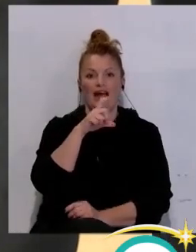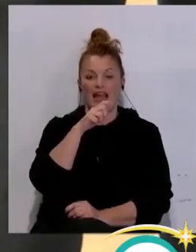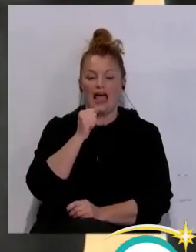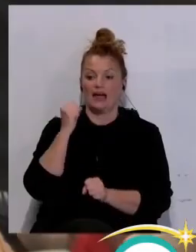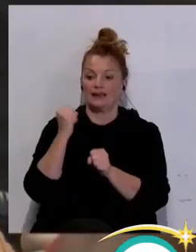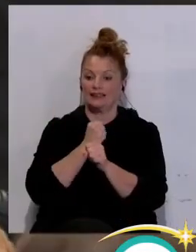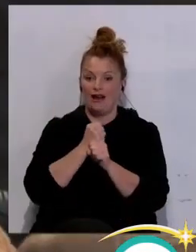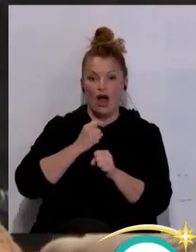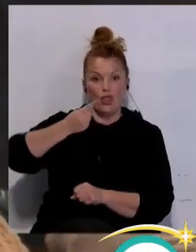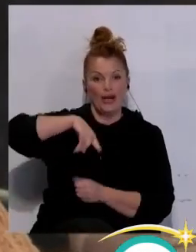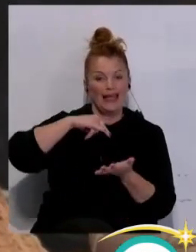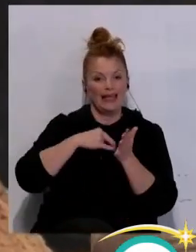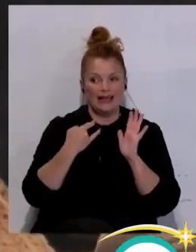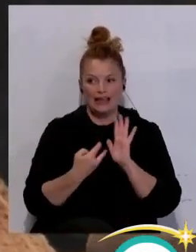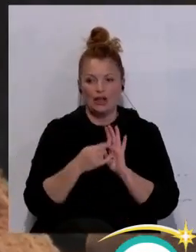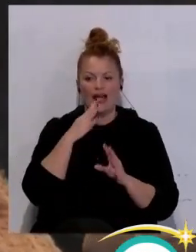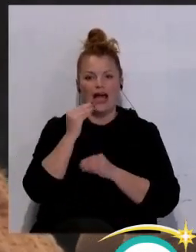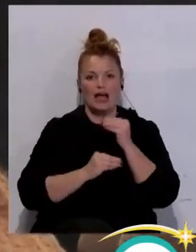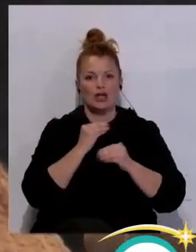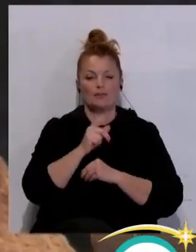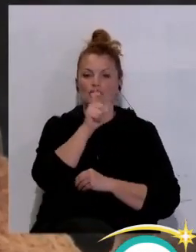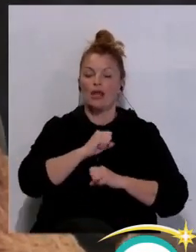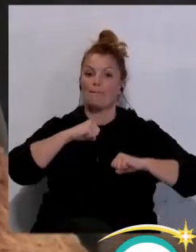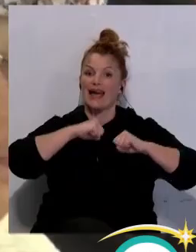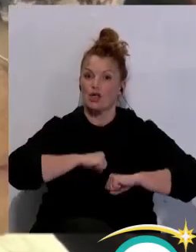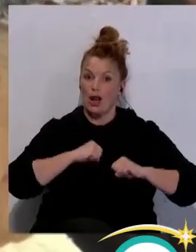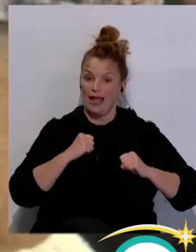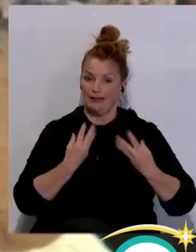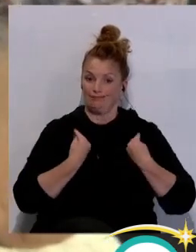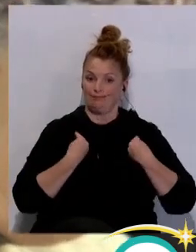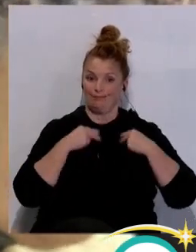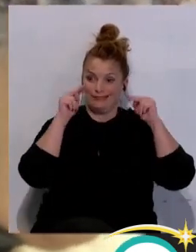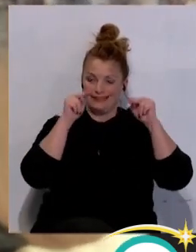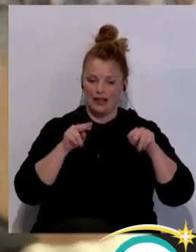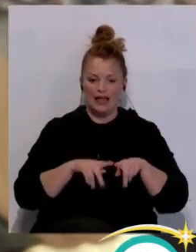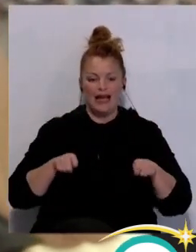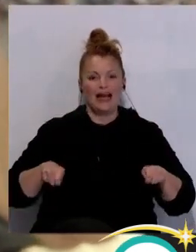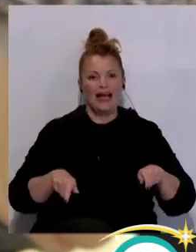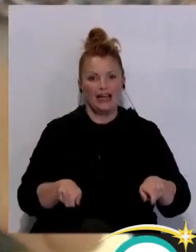han llevado a una veintena de personas mayores residentes en sus carritos para recorrer el Paseo